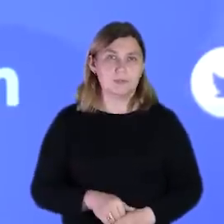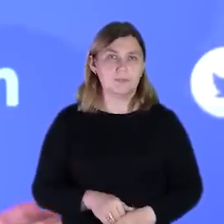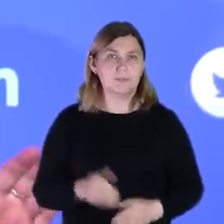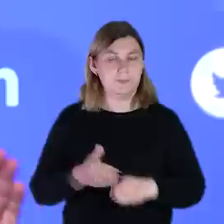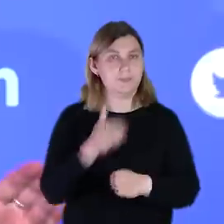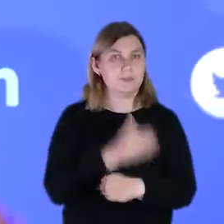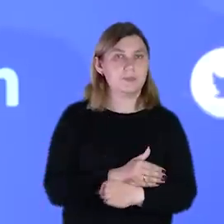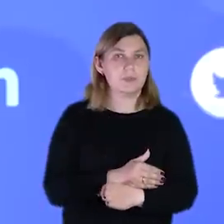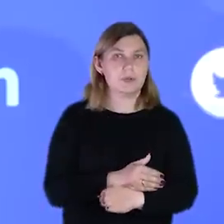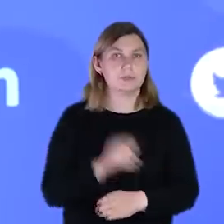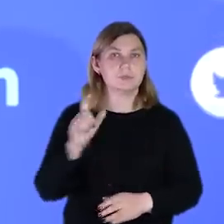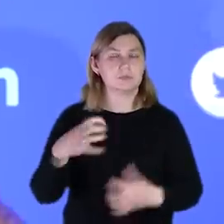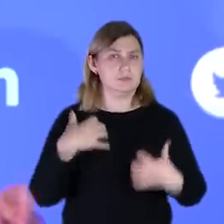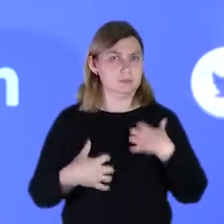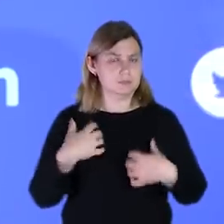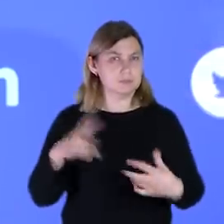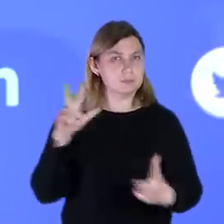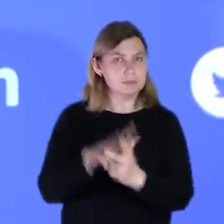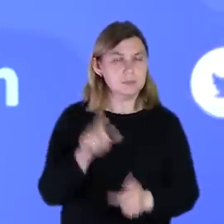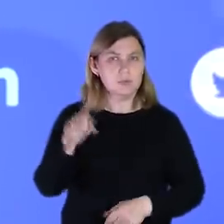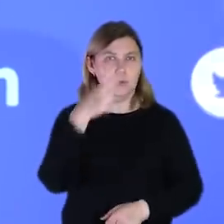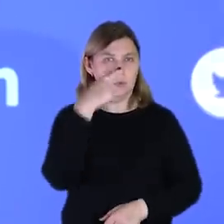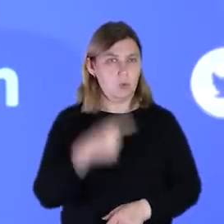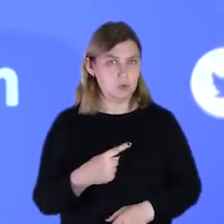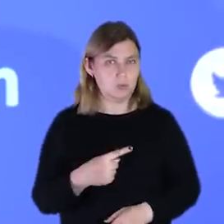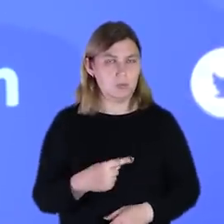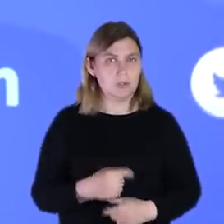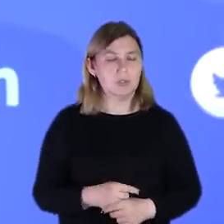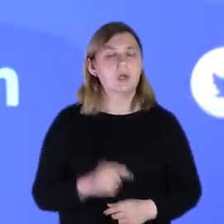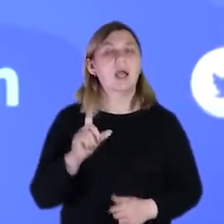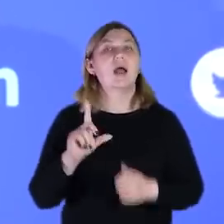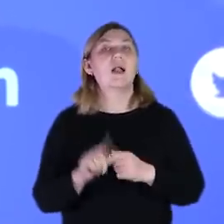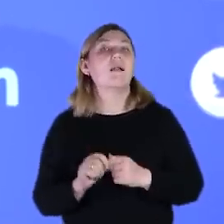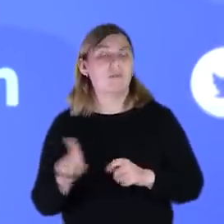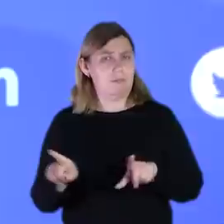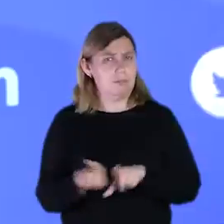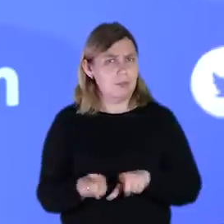przed ewentualną agresją ze strony Związku Sowieckiego, ale również bardzo trudny